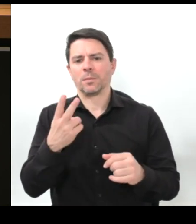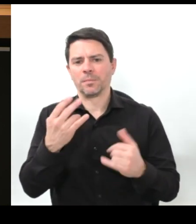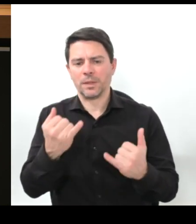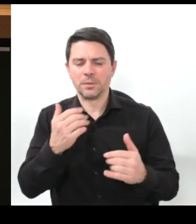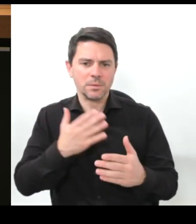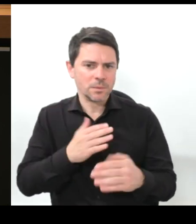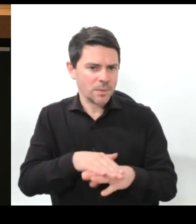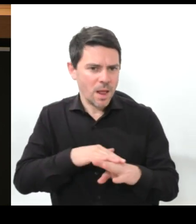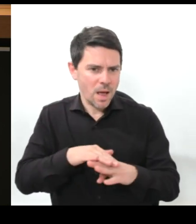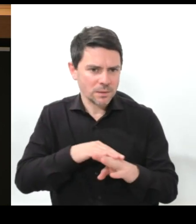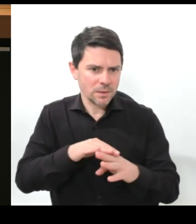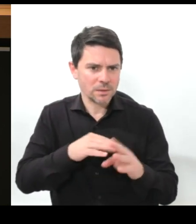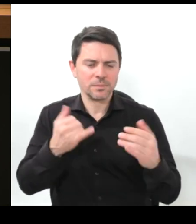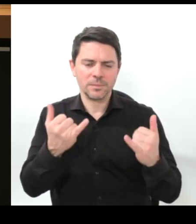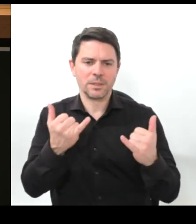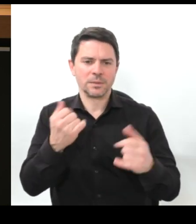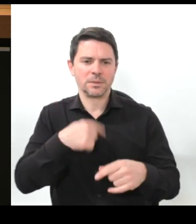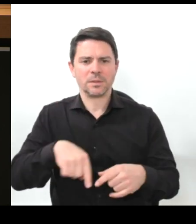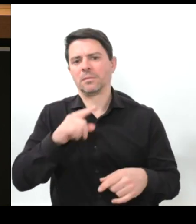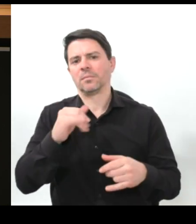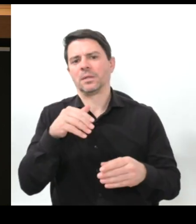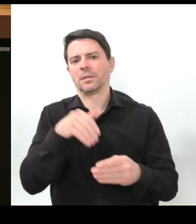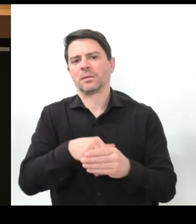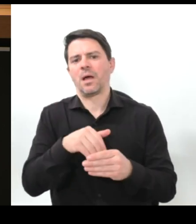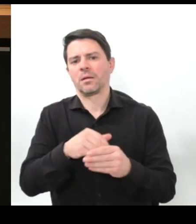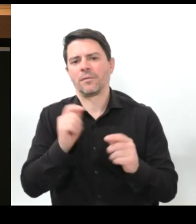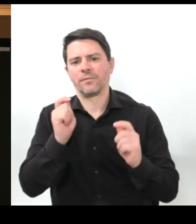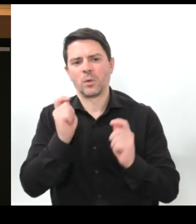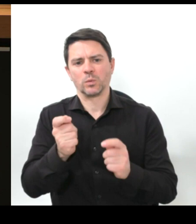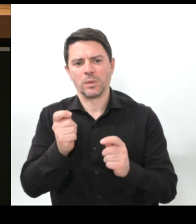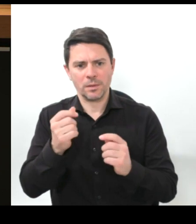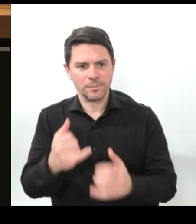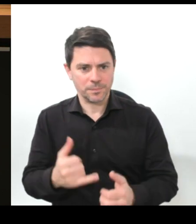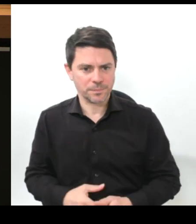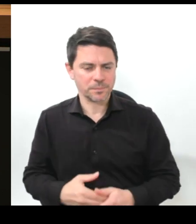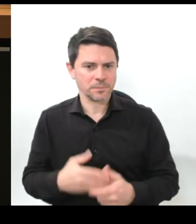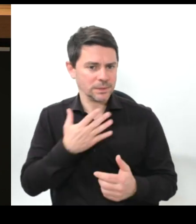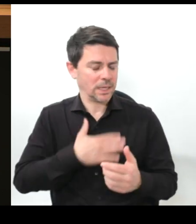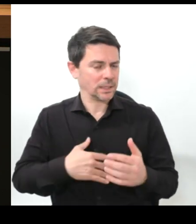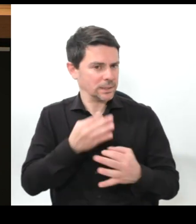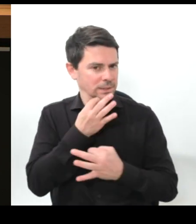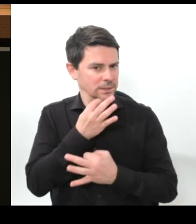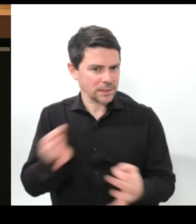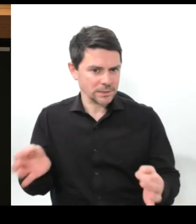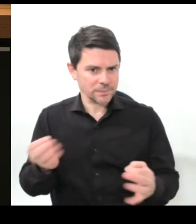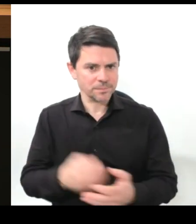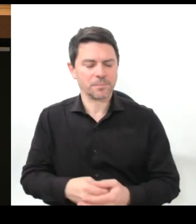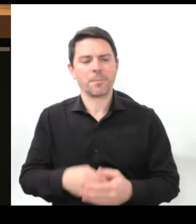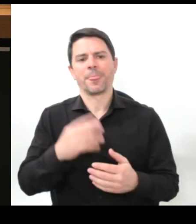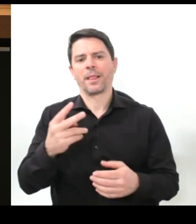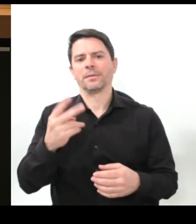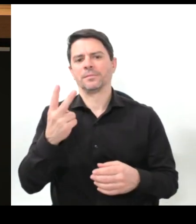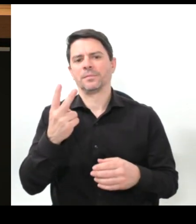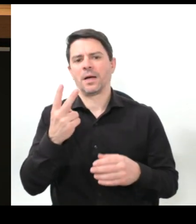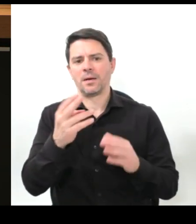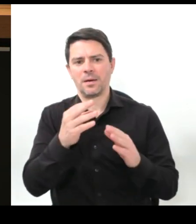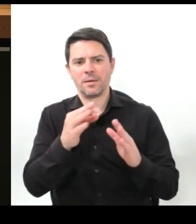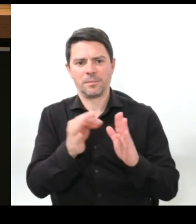Hiervon hat der Bundesgesetzgeber unter anderem mit dem beschleunigten Verfahren für Bebauungspläne, der Innenentwicklung nach